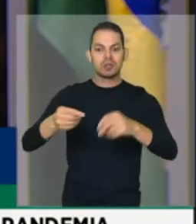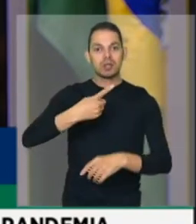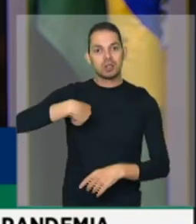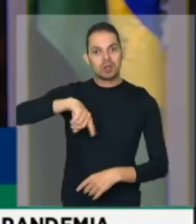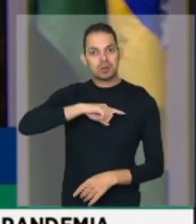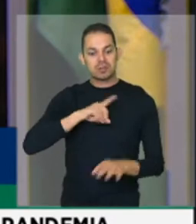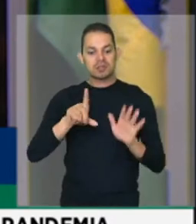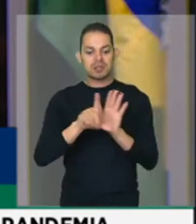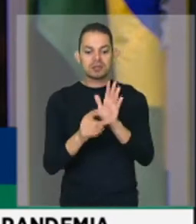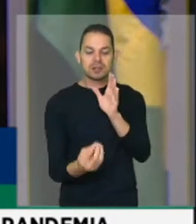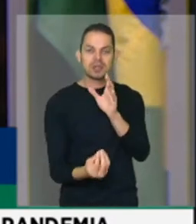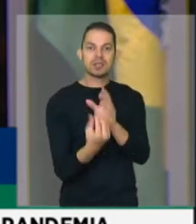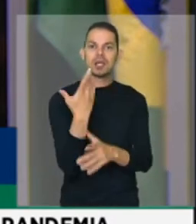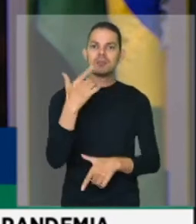ATUAR PARA GARANTIR A SOBREVIVÊNCIA DO SETOR. POR